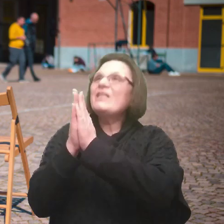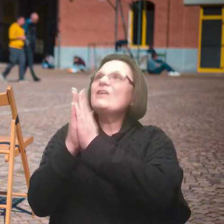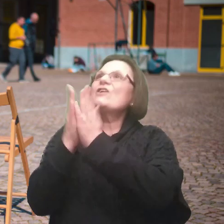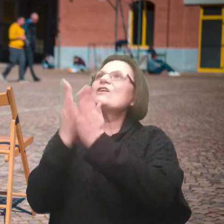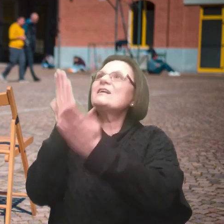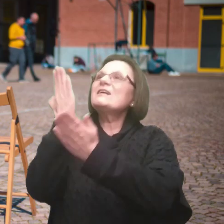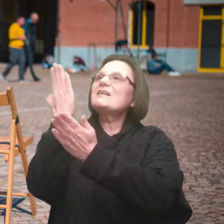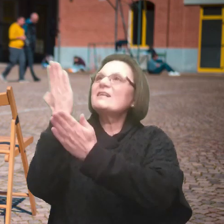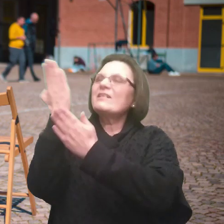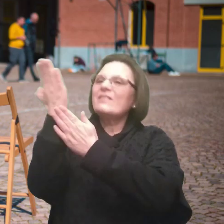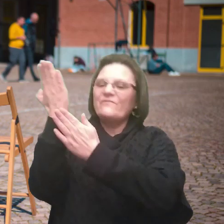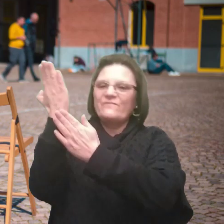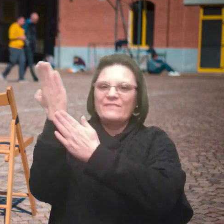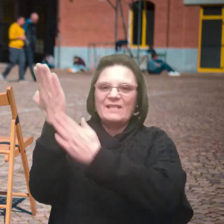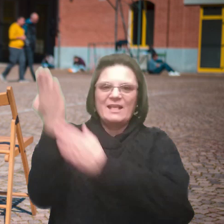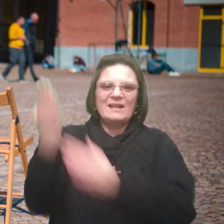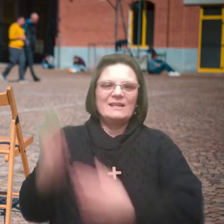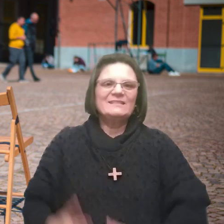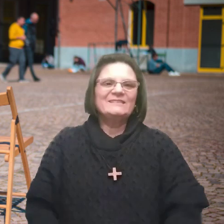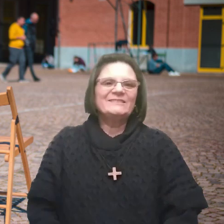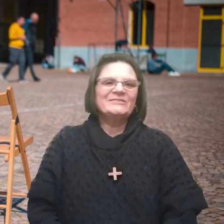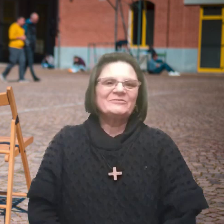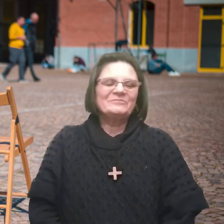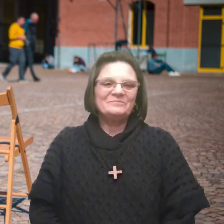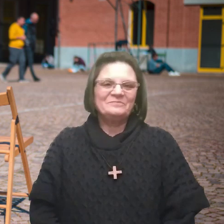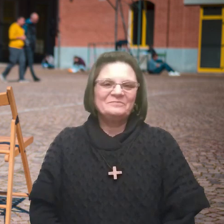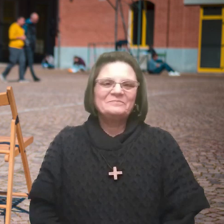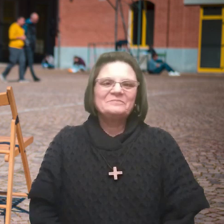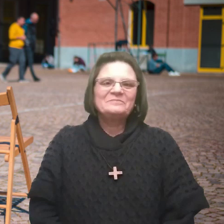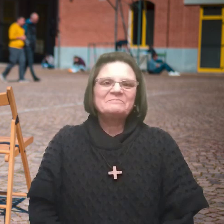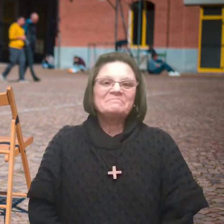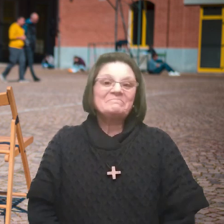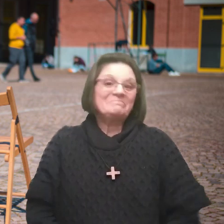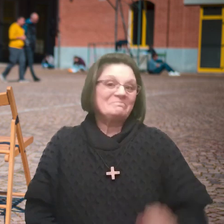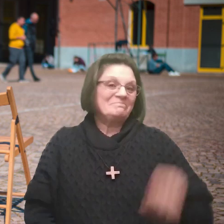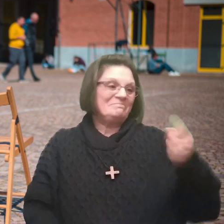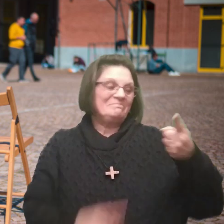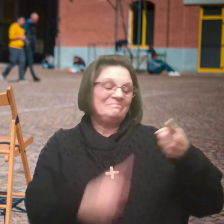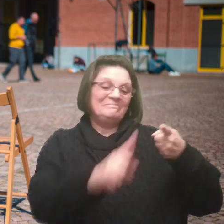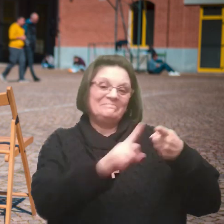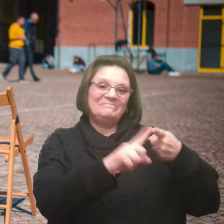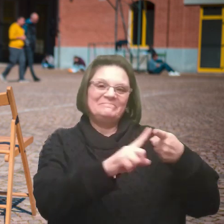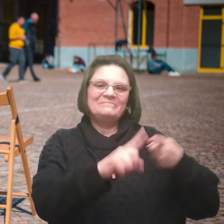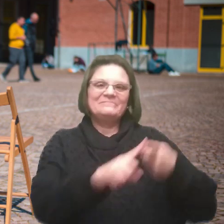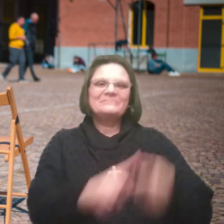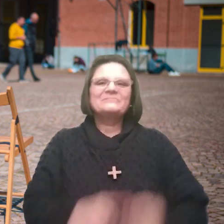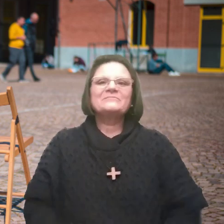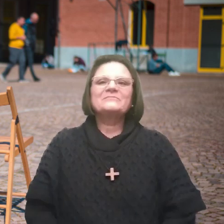ORACIÓN DE LOS FIELES 1.